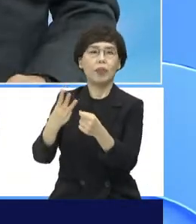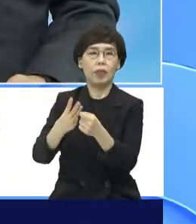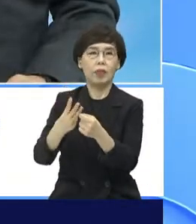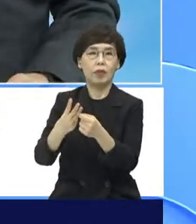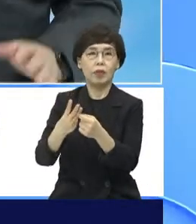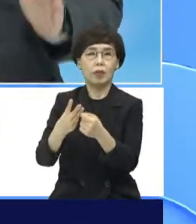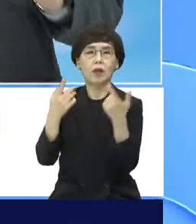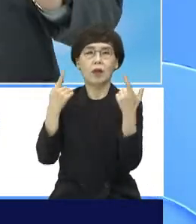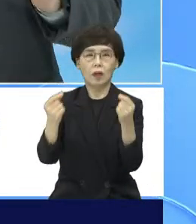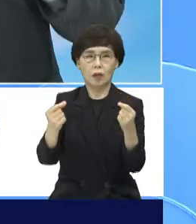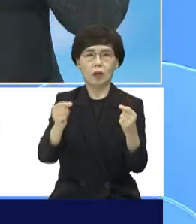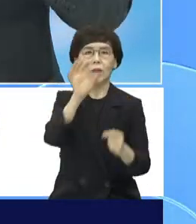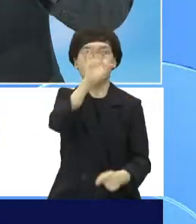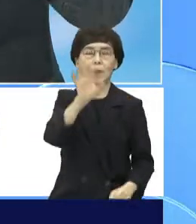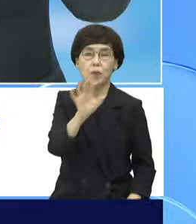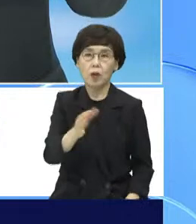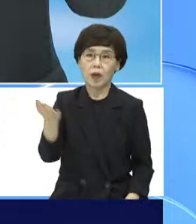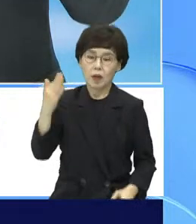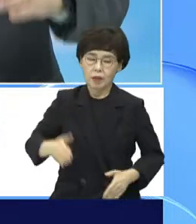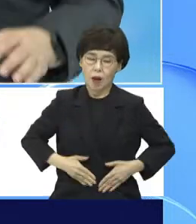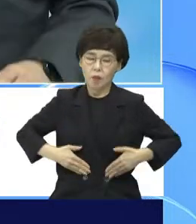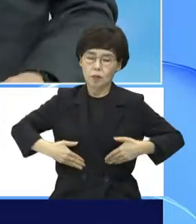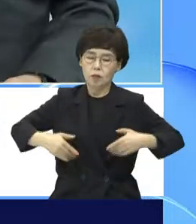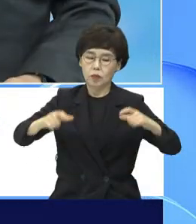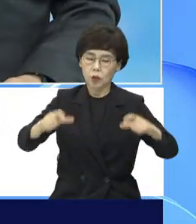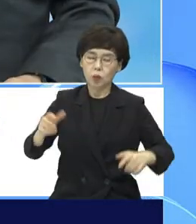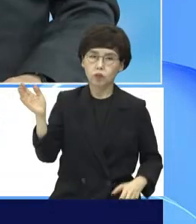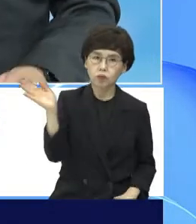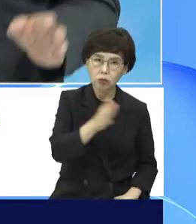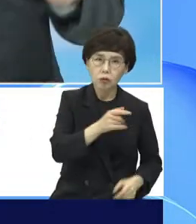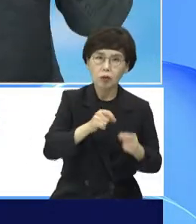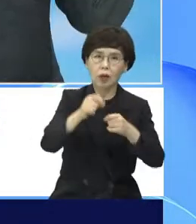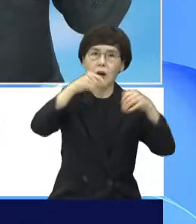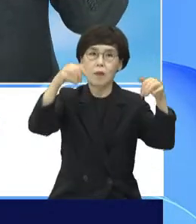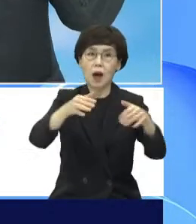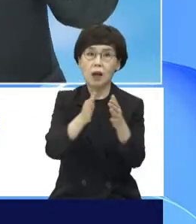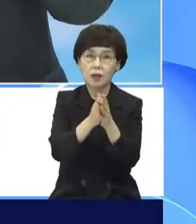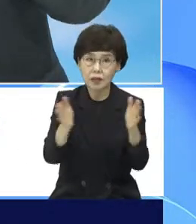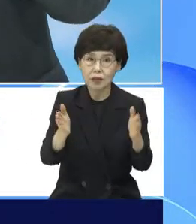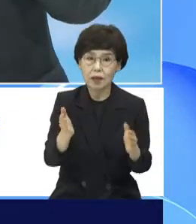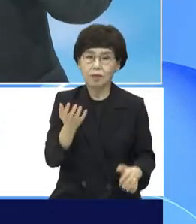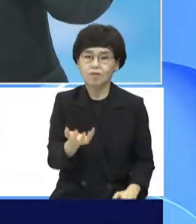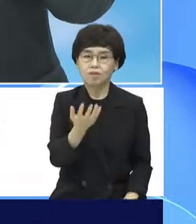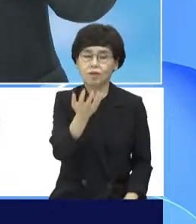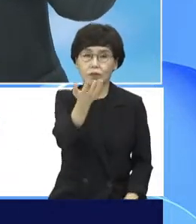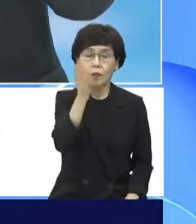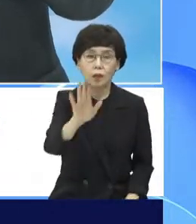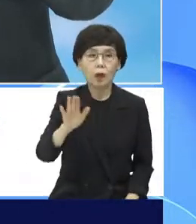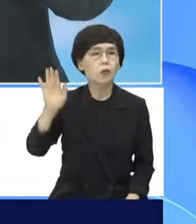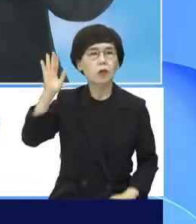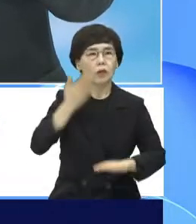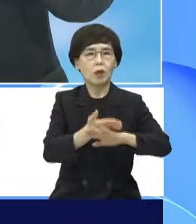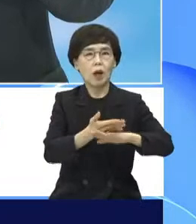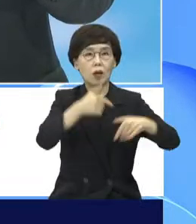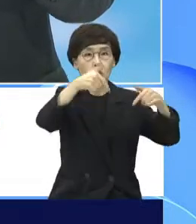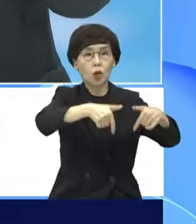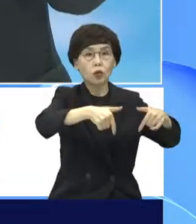이래요. 세 번째, 예전에는 남쪽에서 천천히 올라오는 거였다면 최근에는 서쪽에서 발달한 저기압이 오면서 정체전선을